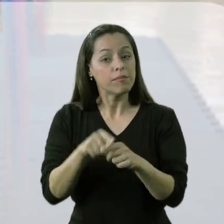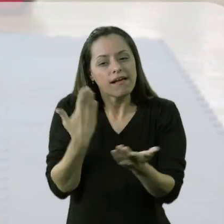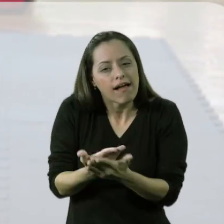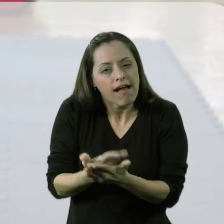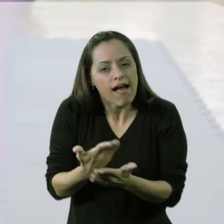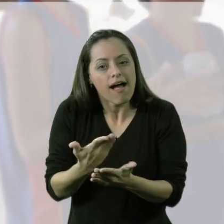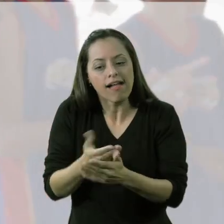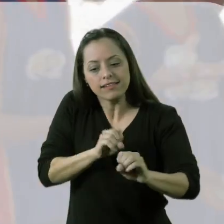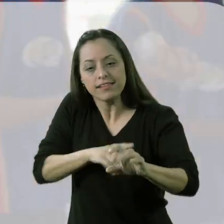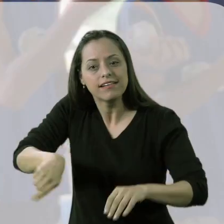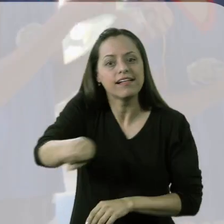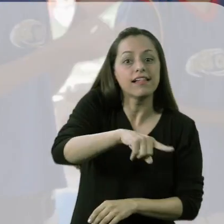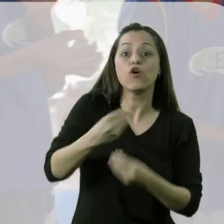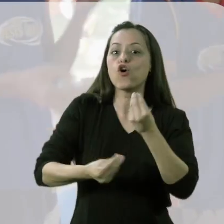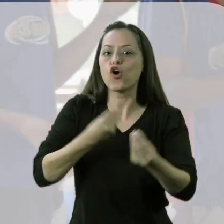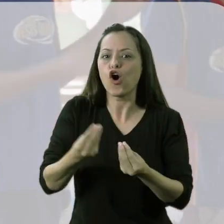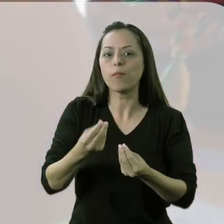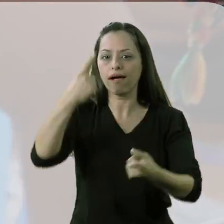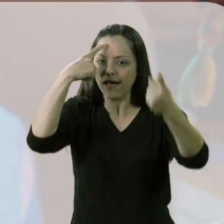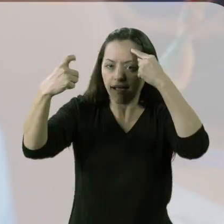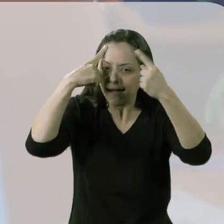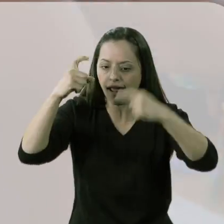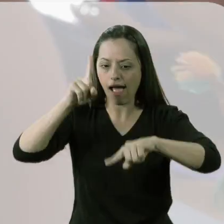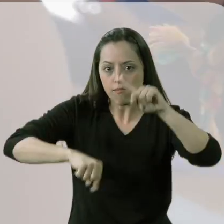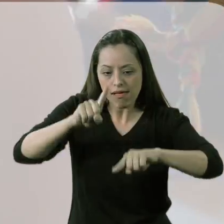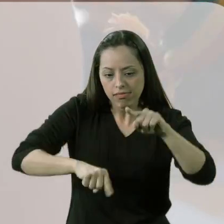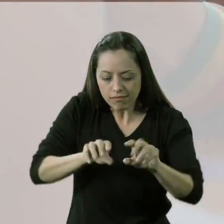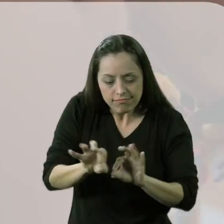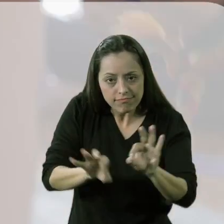É também uma aula que possibilita você produzir vários materiais.